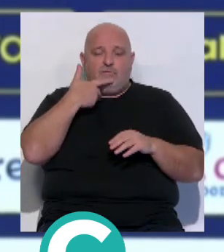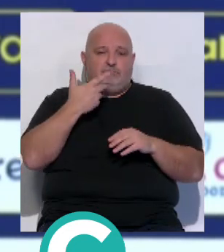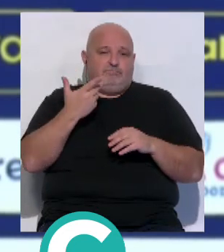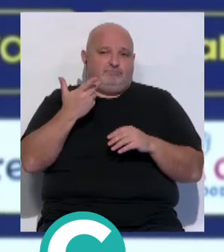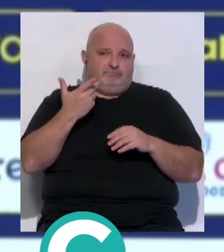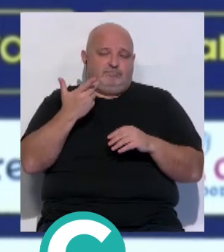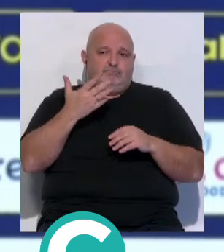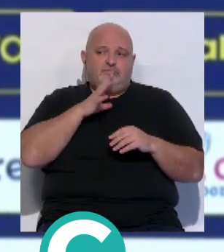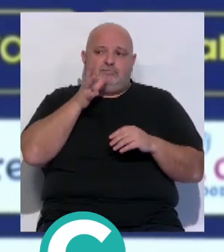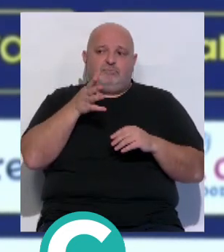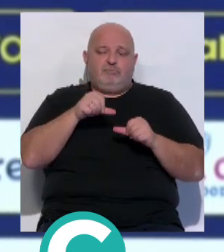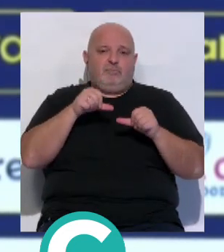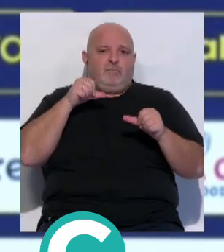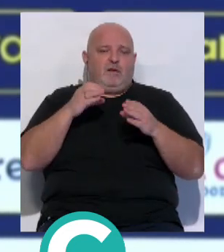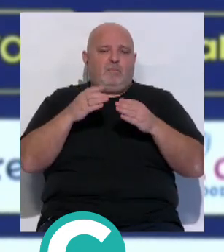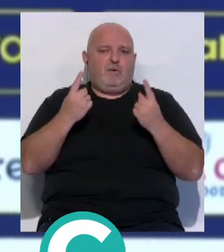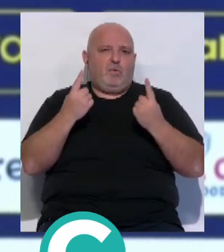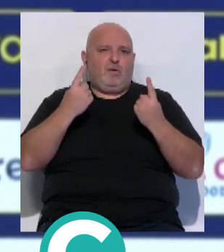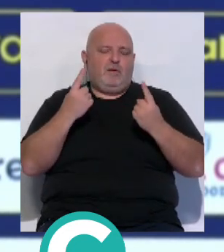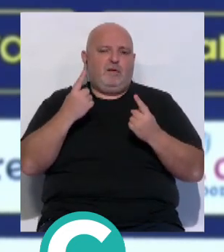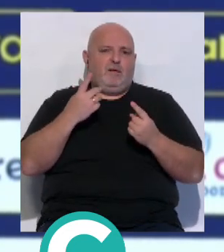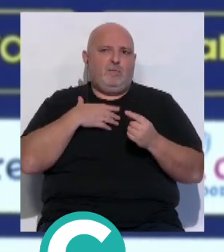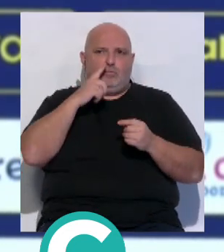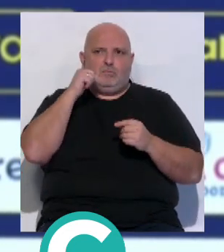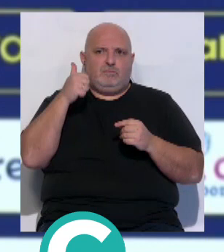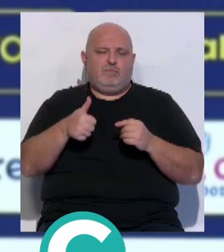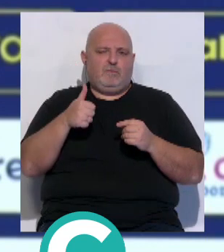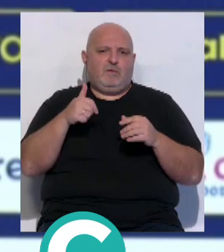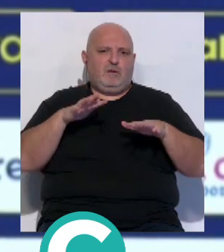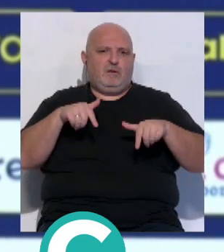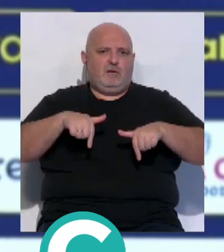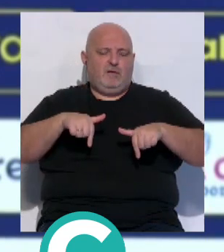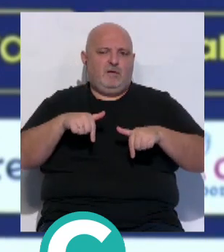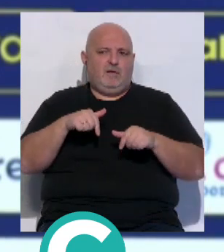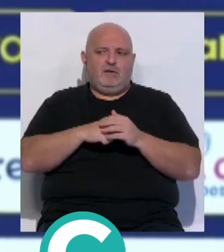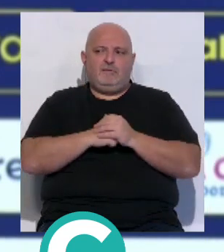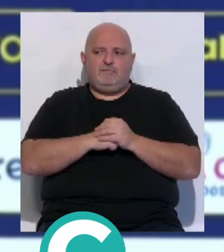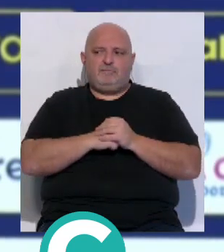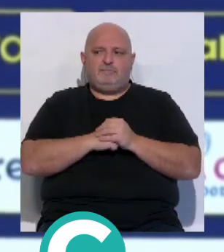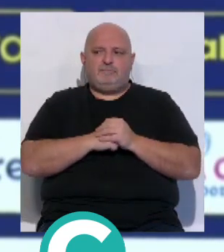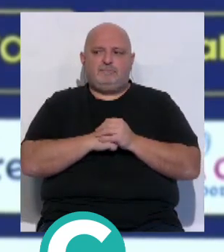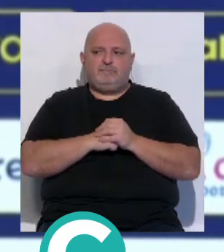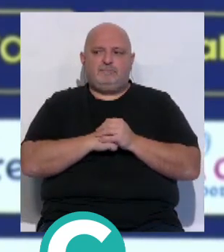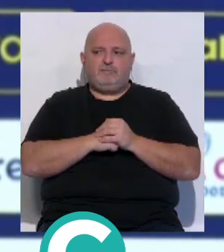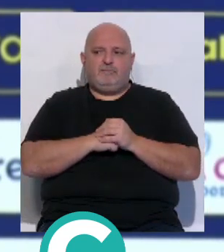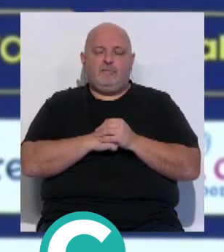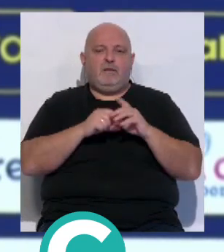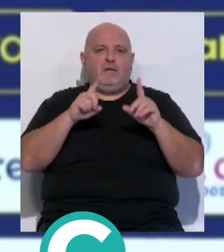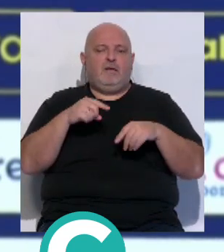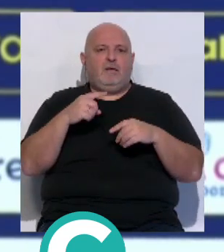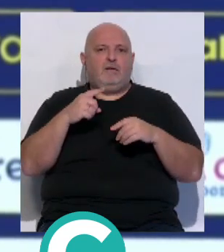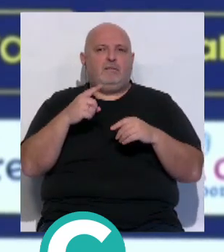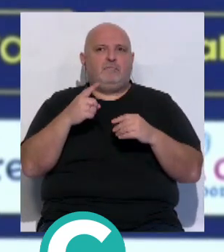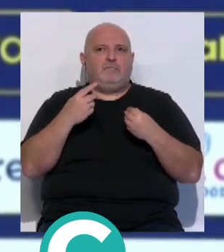de varios equipos porque jugué mucho tiempo acá como como bien decía y también hablé un poco